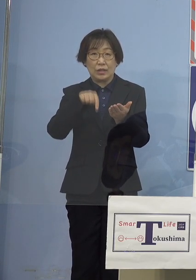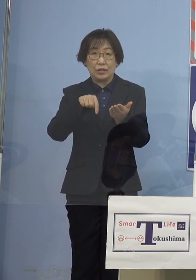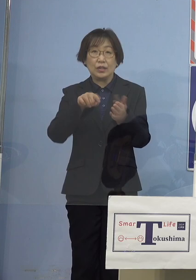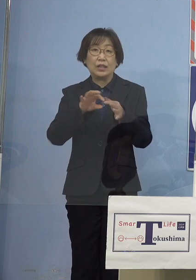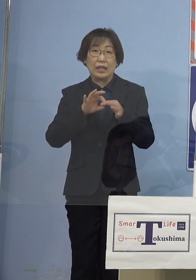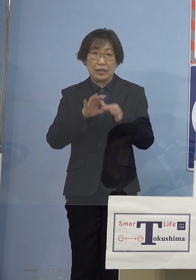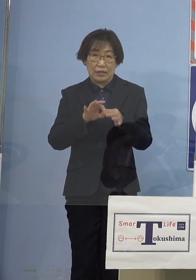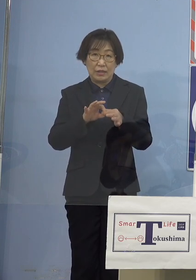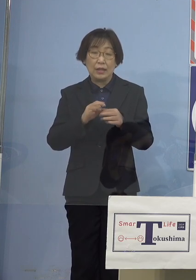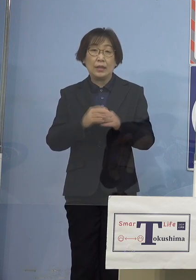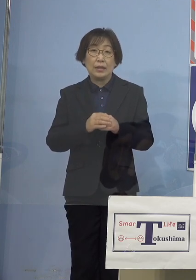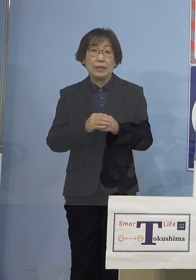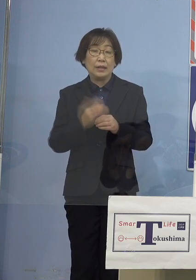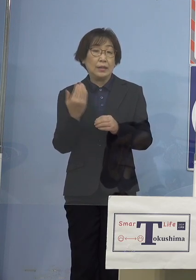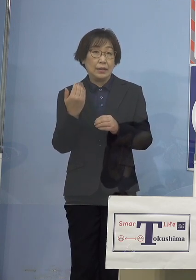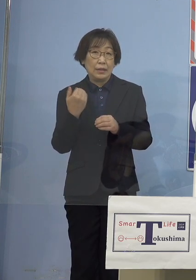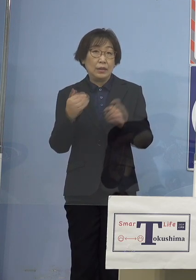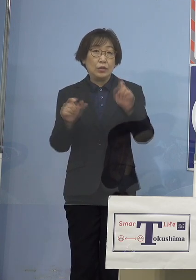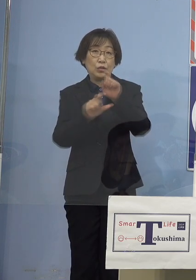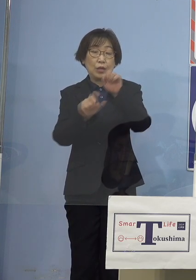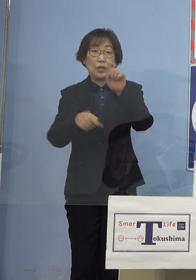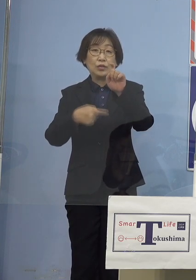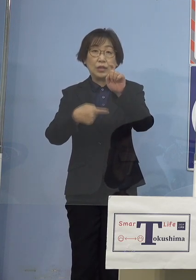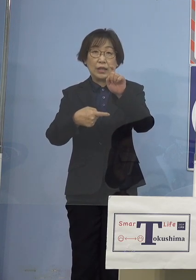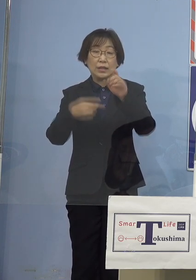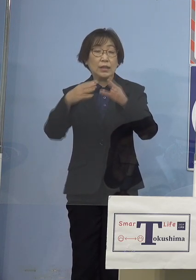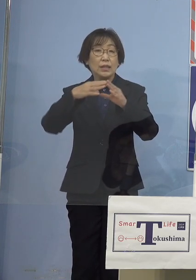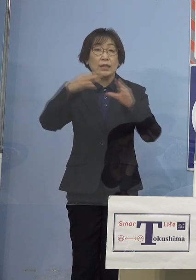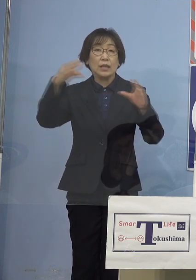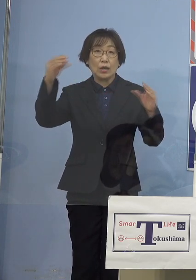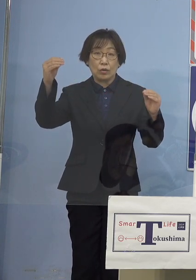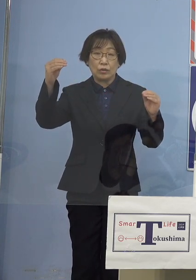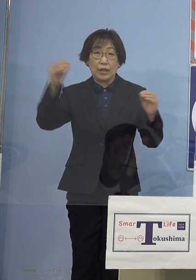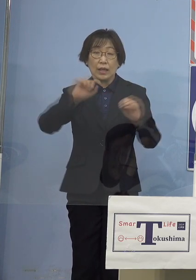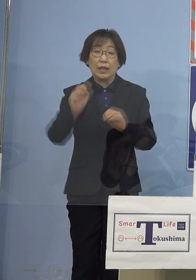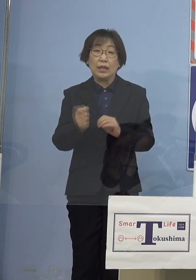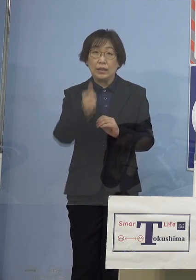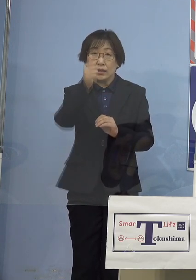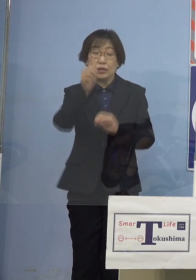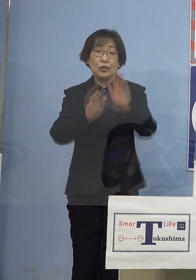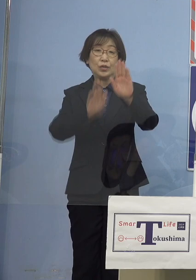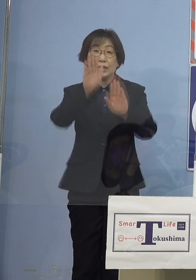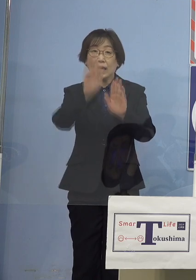去る10月1日、全国で「緊急事態宣言」などが